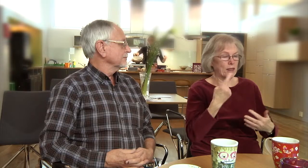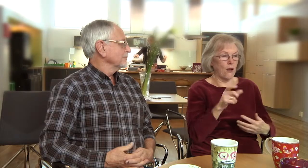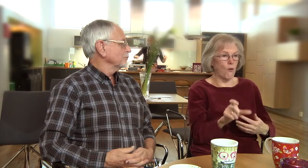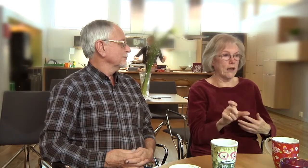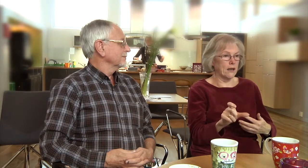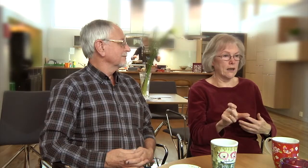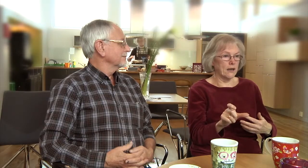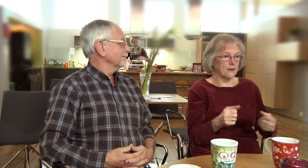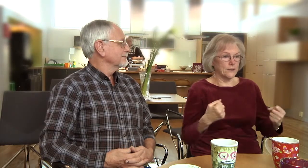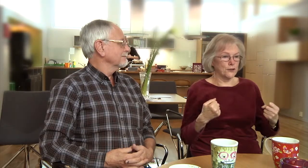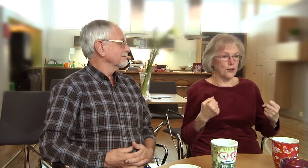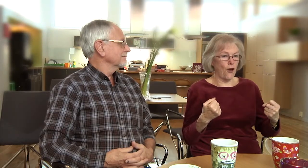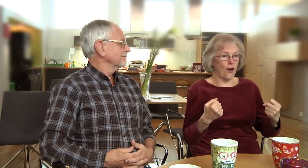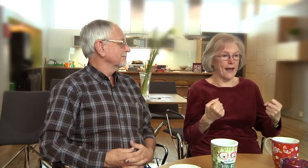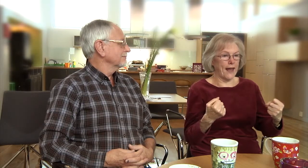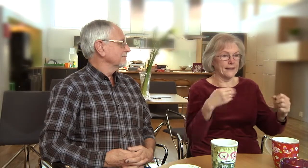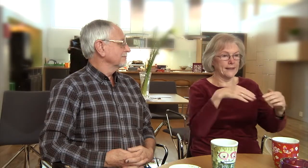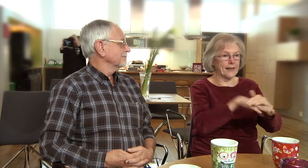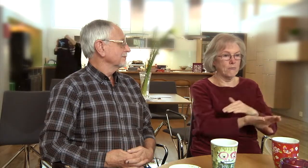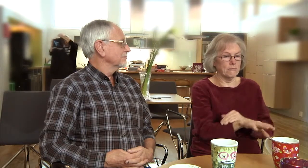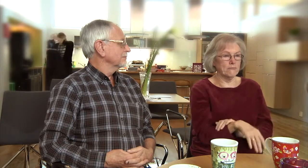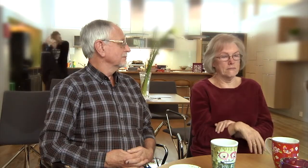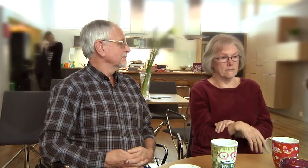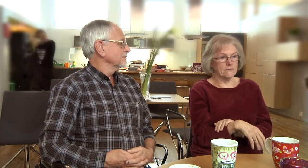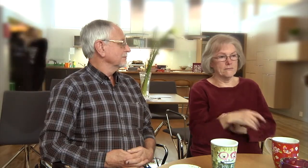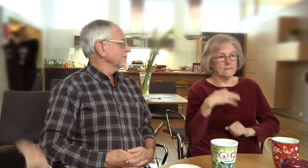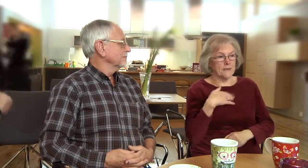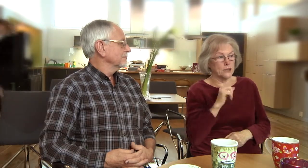Han ble helt stille og sa ikke et ord. Han kjørte hjem.